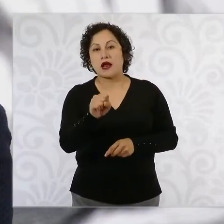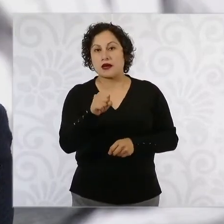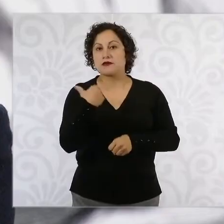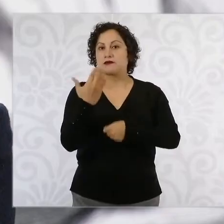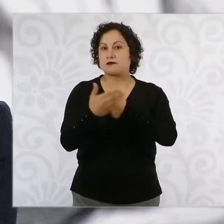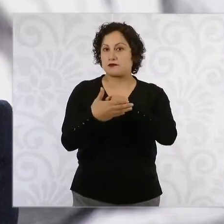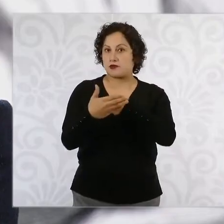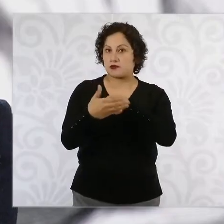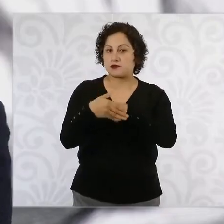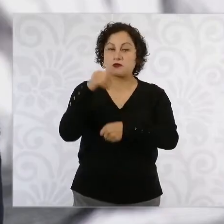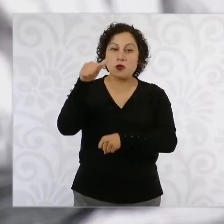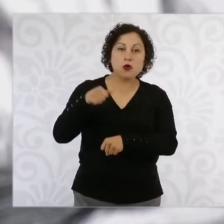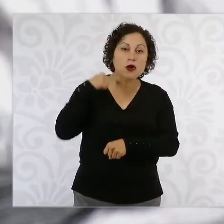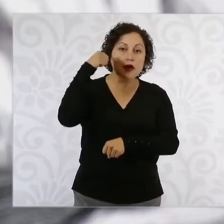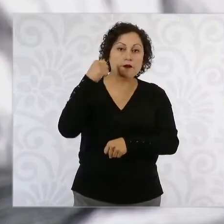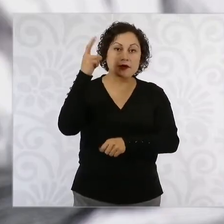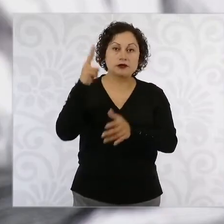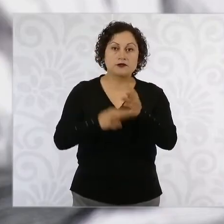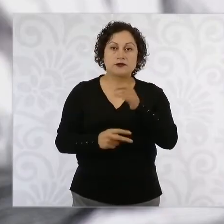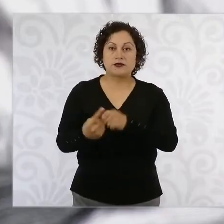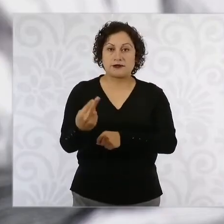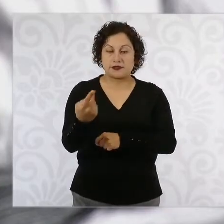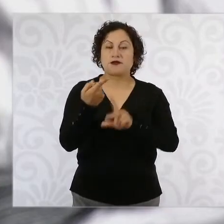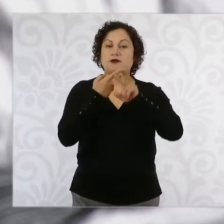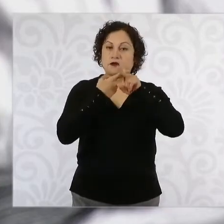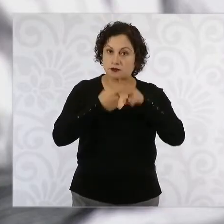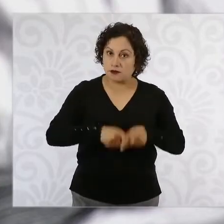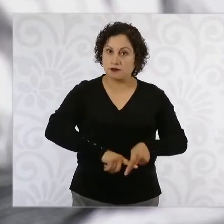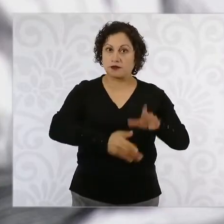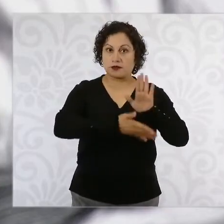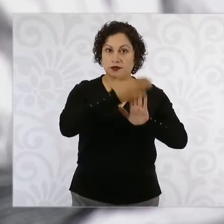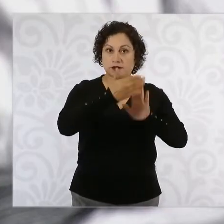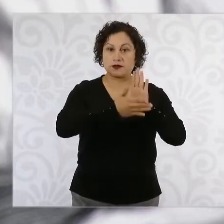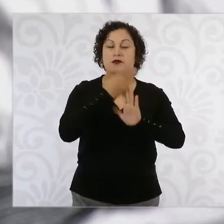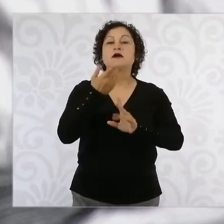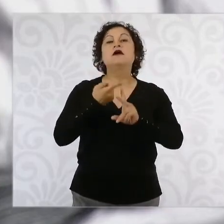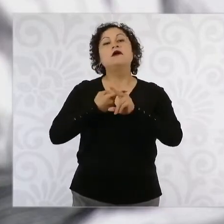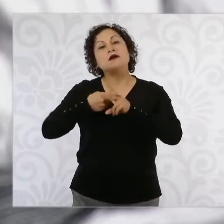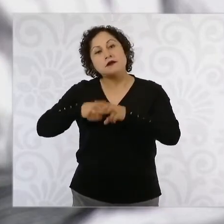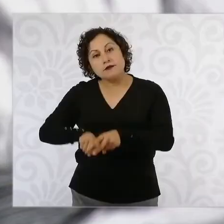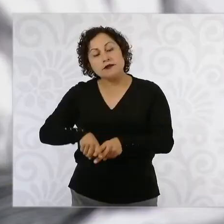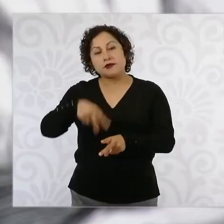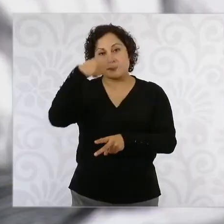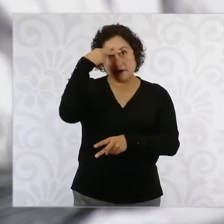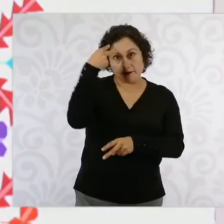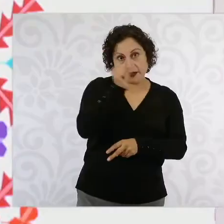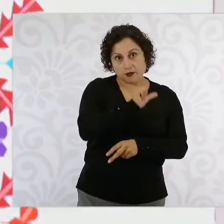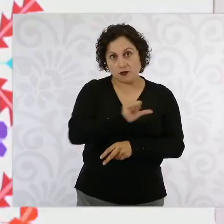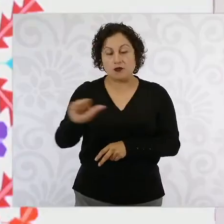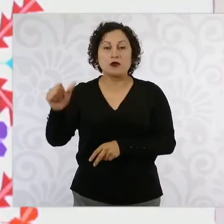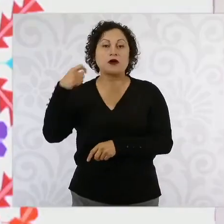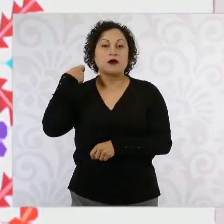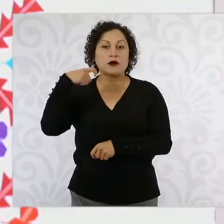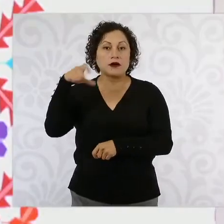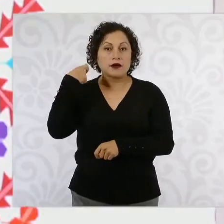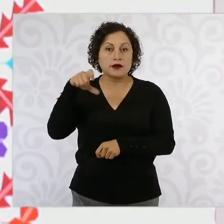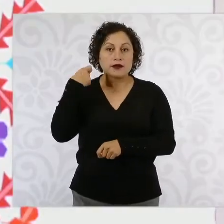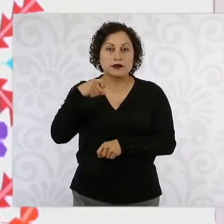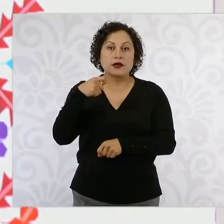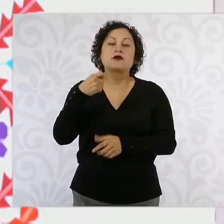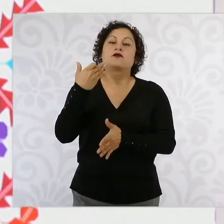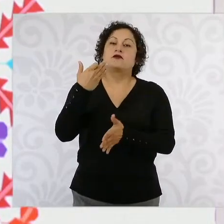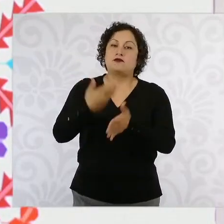próximo año vamos a iniciar con México Querétaro me falta el México Pachuca que también va a